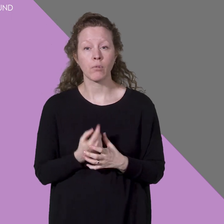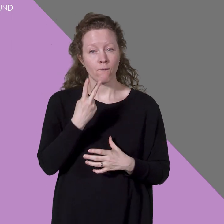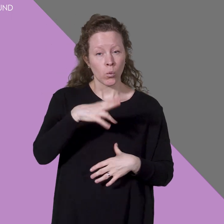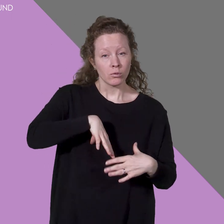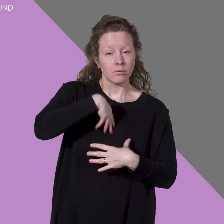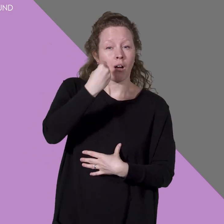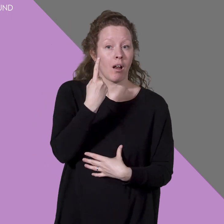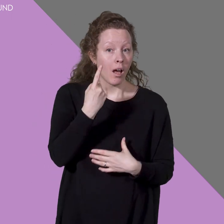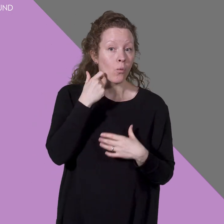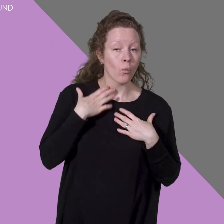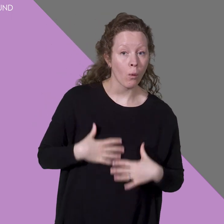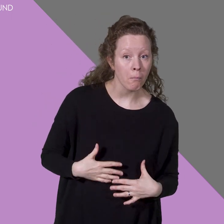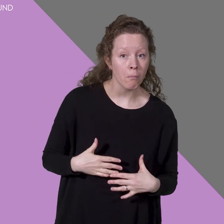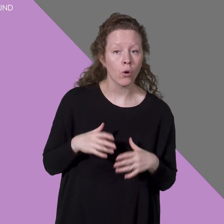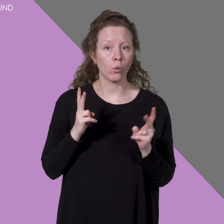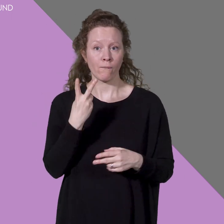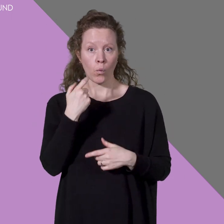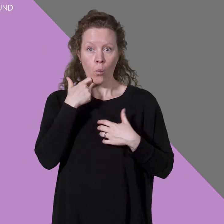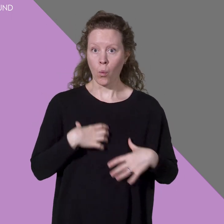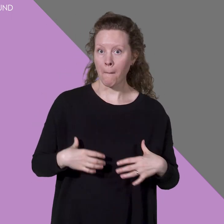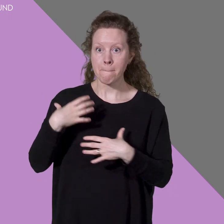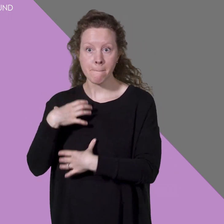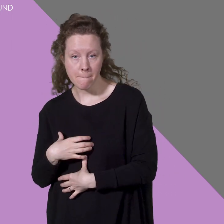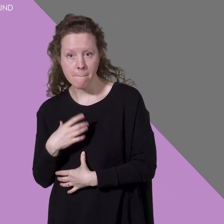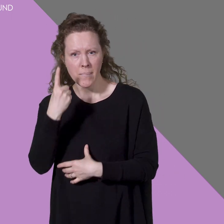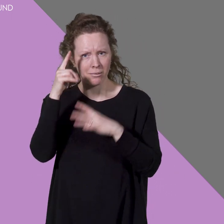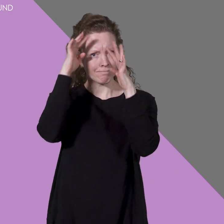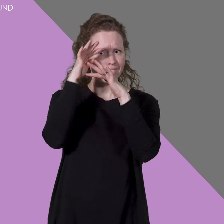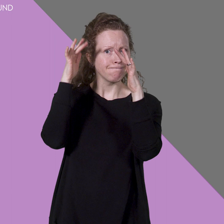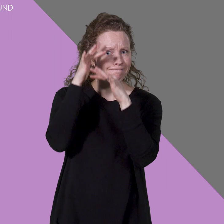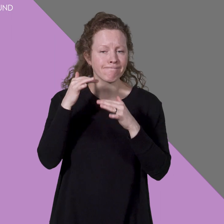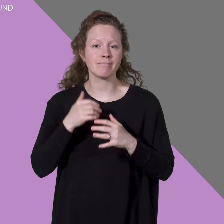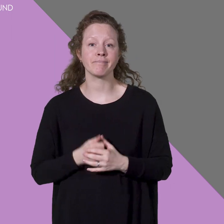Två själar i en kropp och två kroppar som har ett gemensamt sinne.